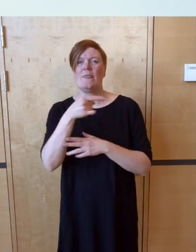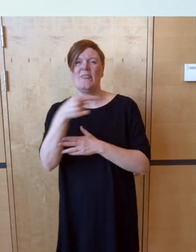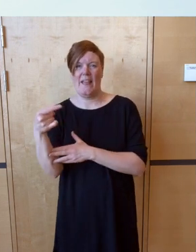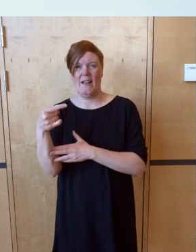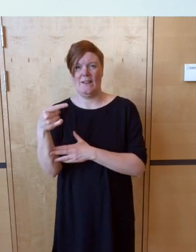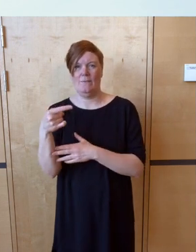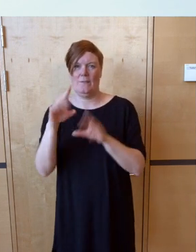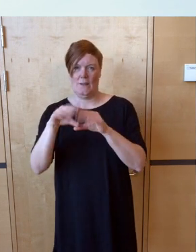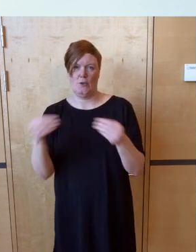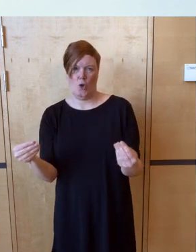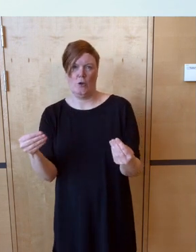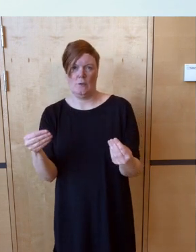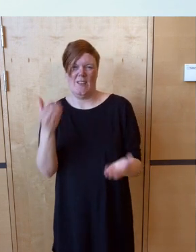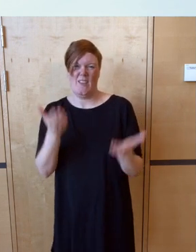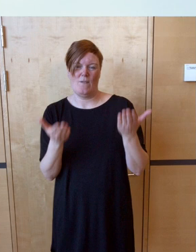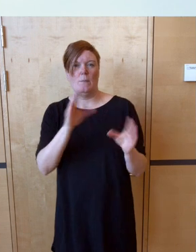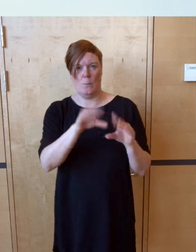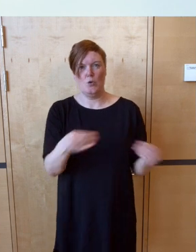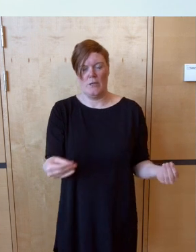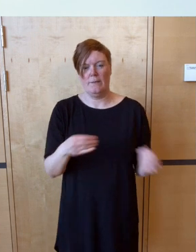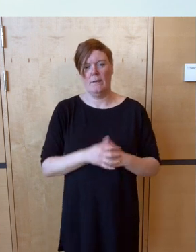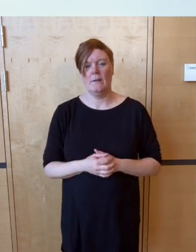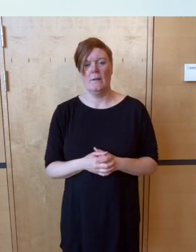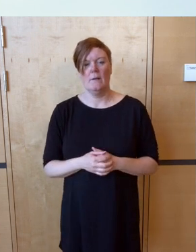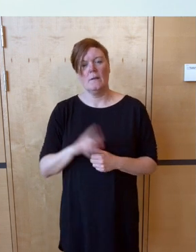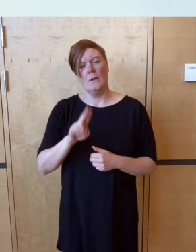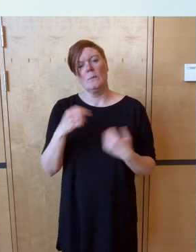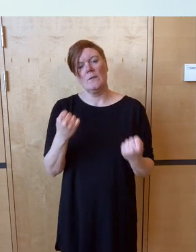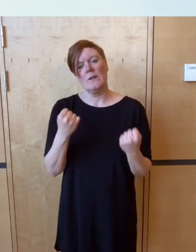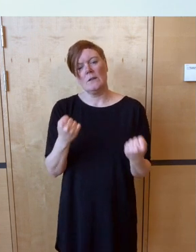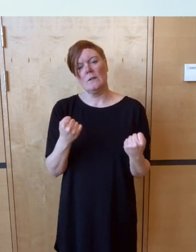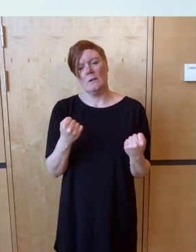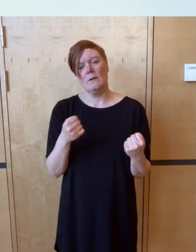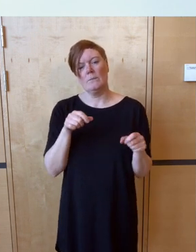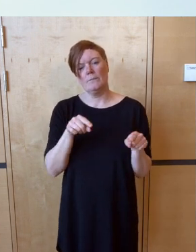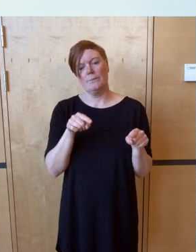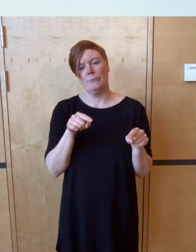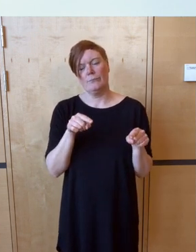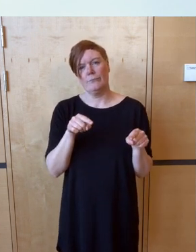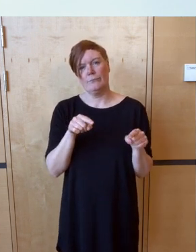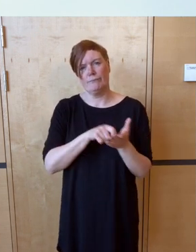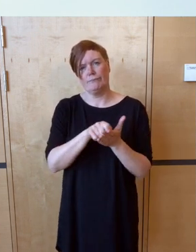Och det här är oerhört viktigt Att det Toget något isolerade budget